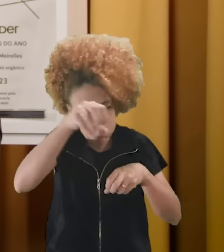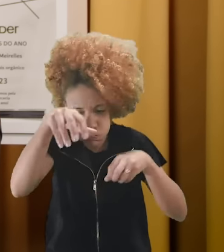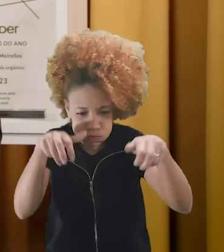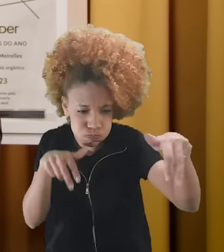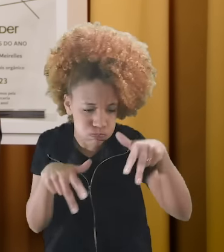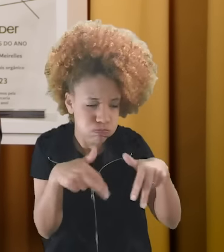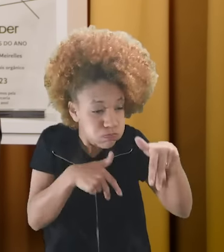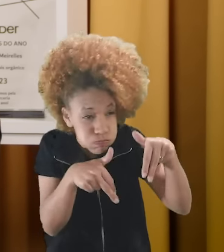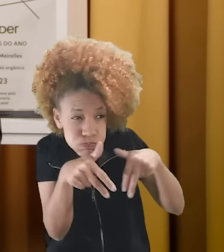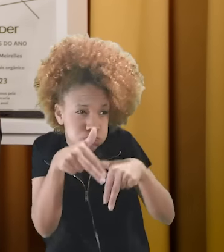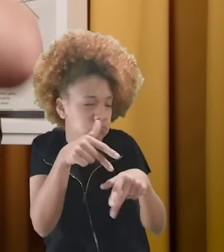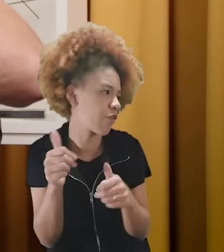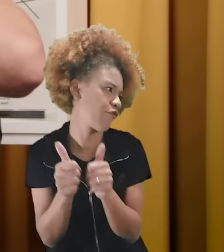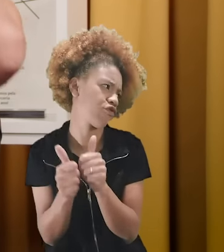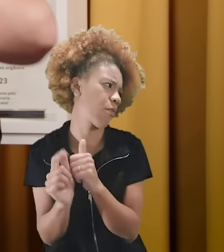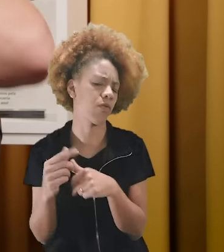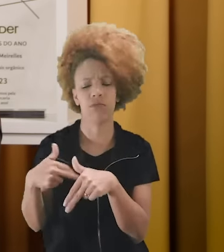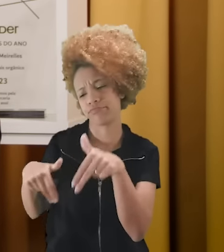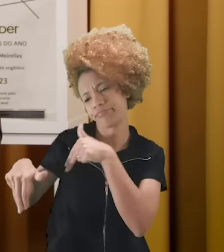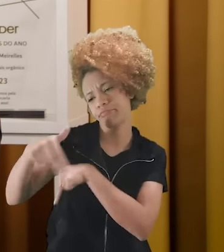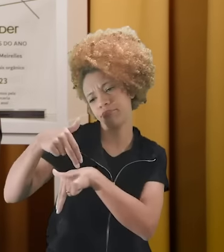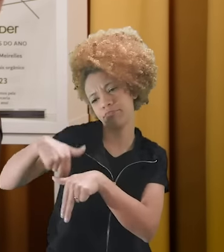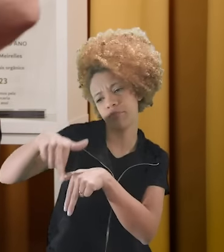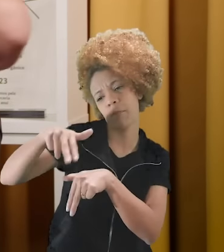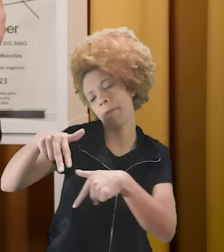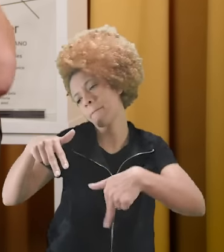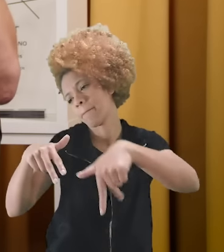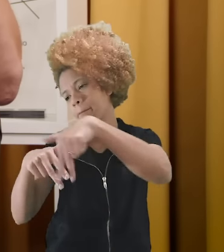que tá sendo colocado tem o cara não sei o qu futebol não o cara vai cruzar bateu de cabeça